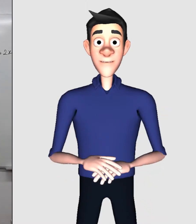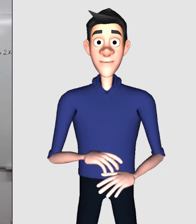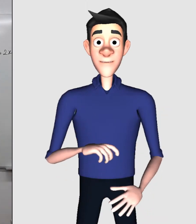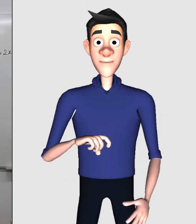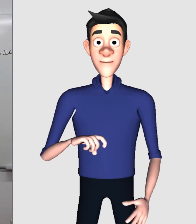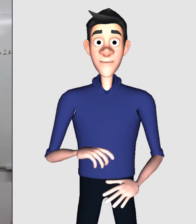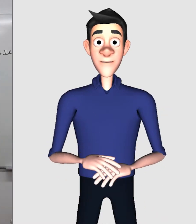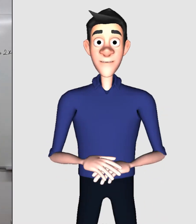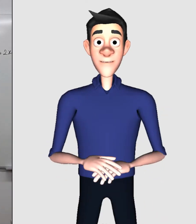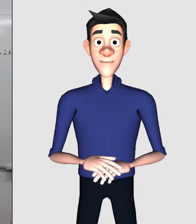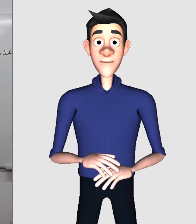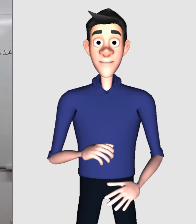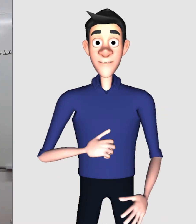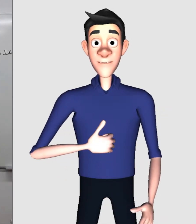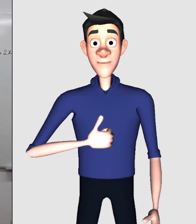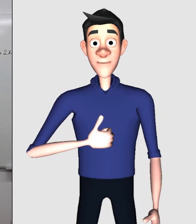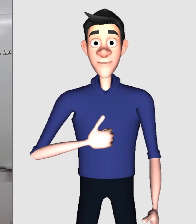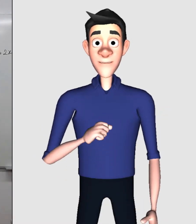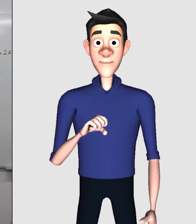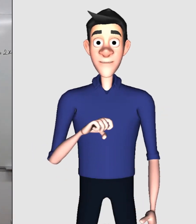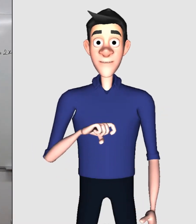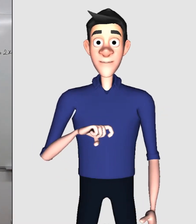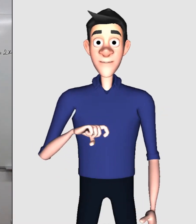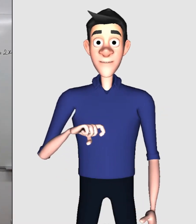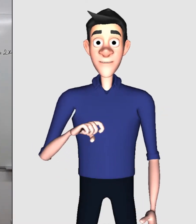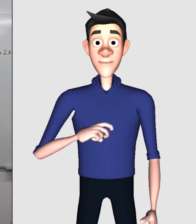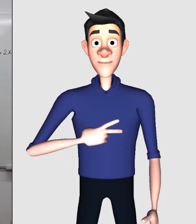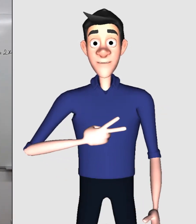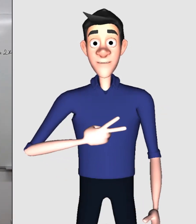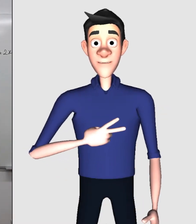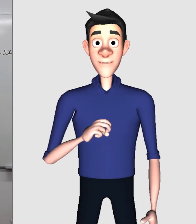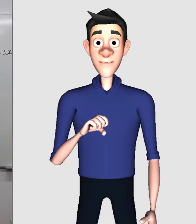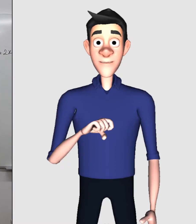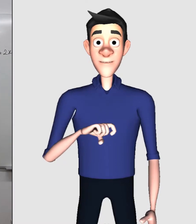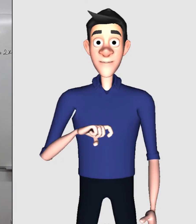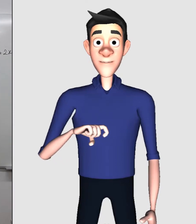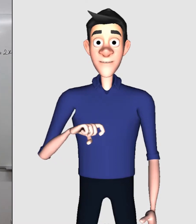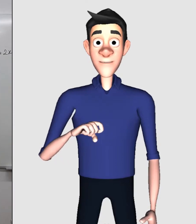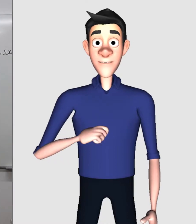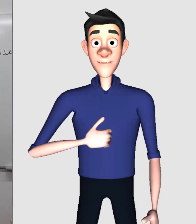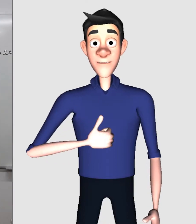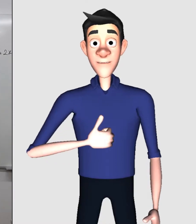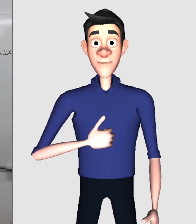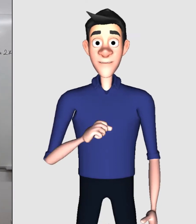É por causa do caminho da corda na sobre a mola